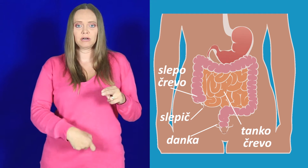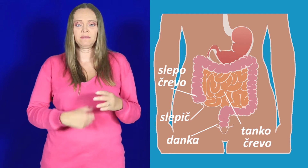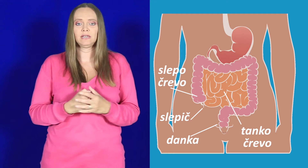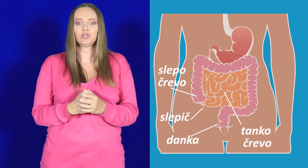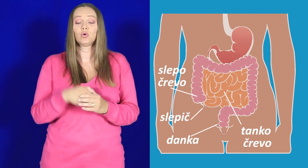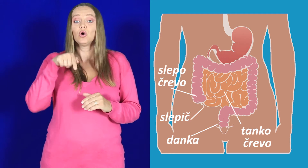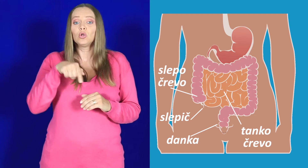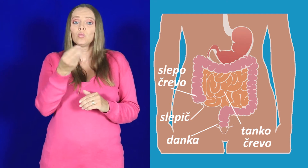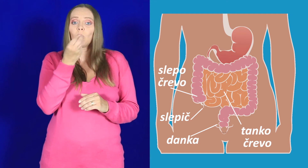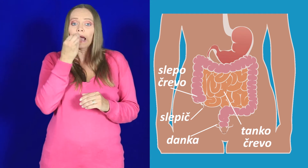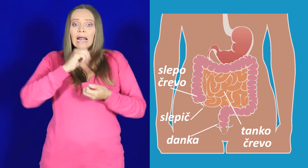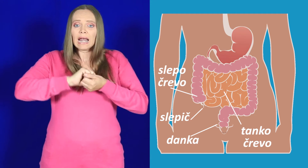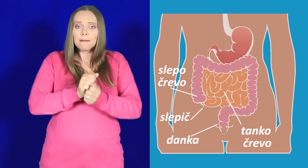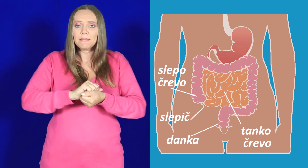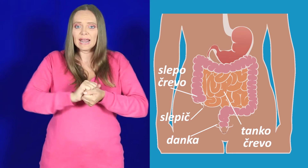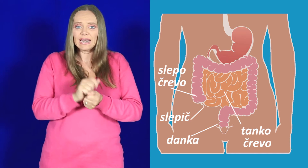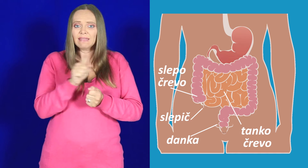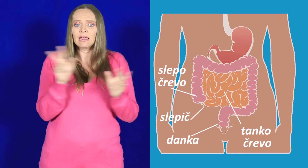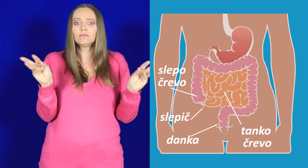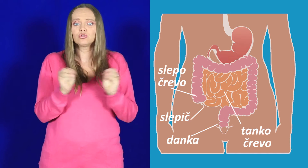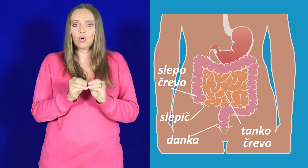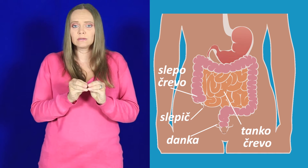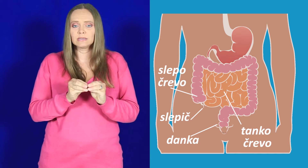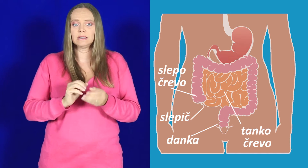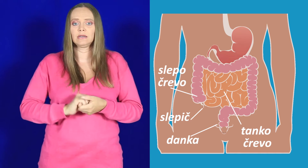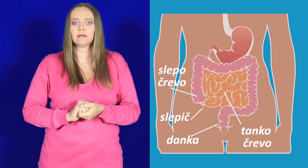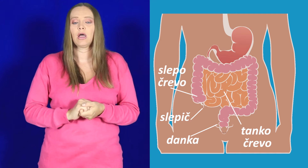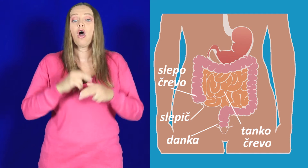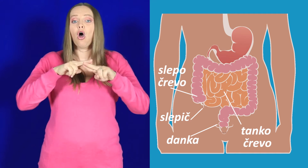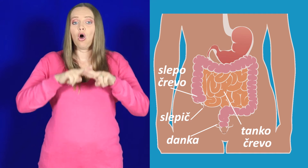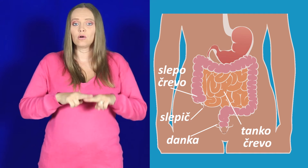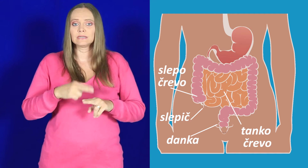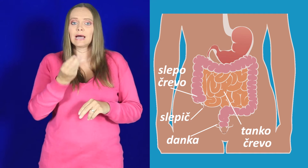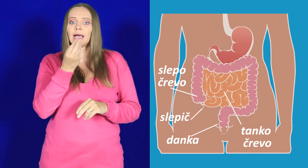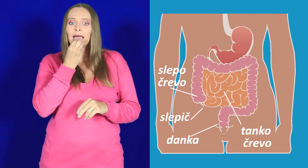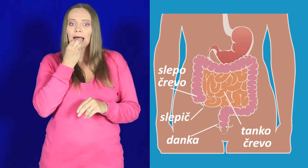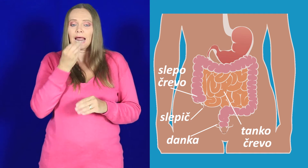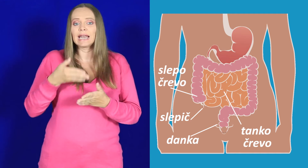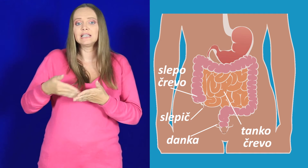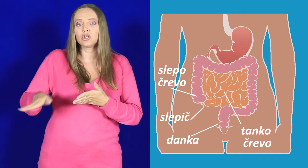Tu se hrana pregnete in zgosti. Ostanke hrane izločimo.